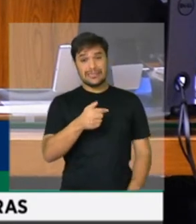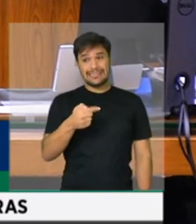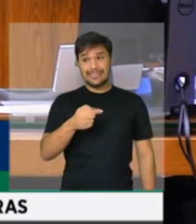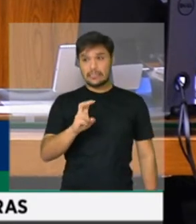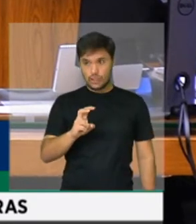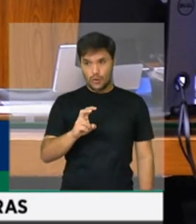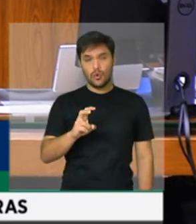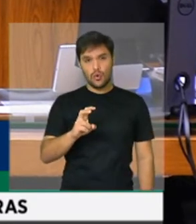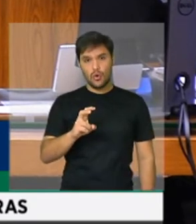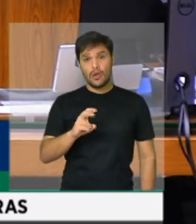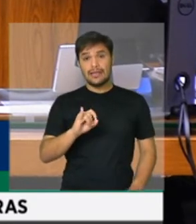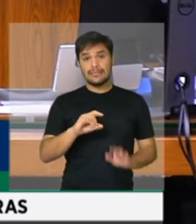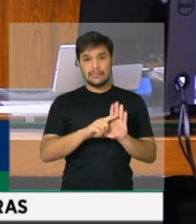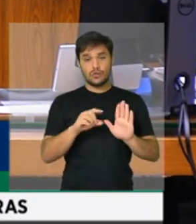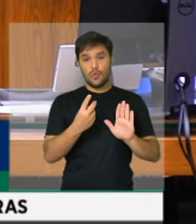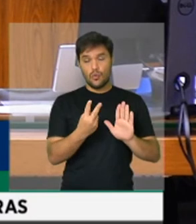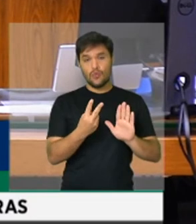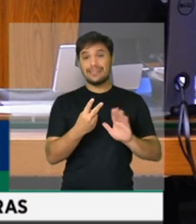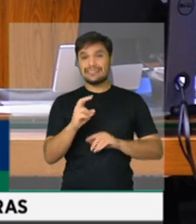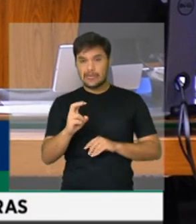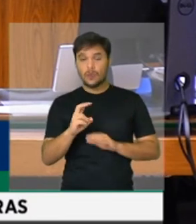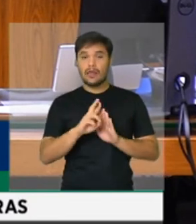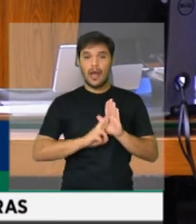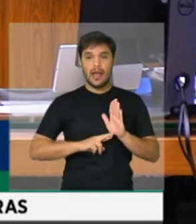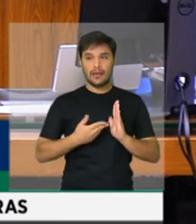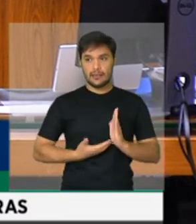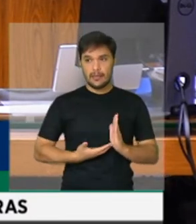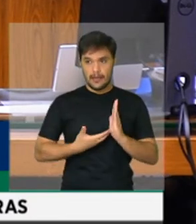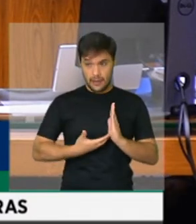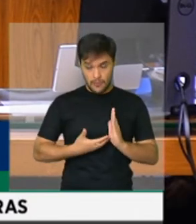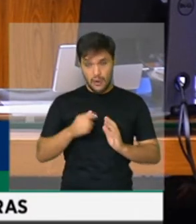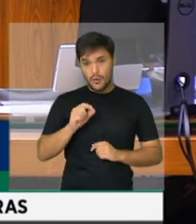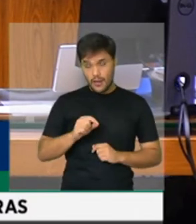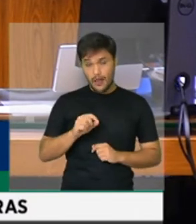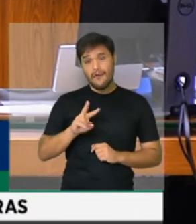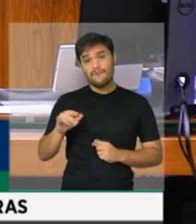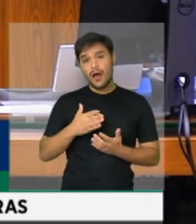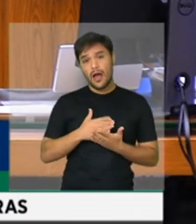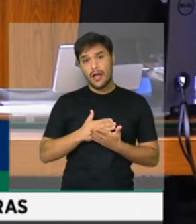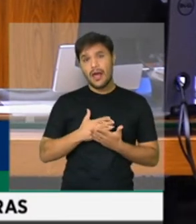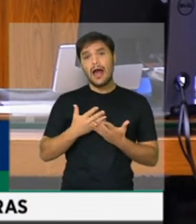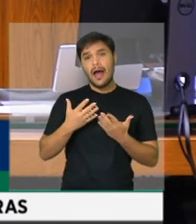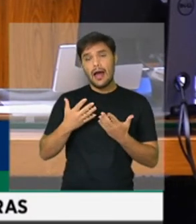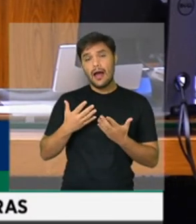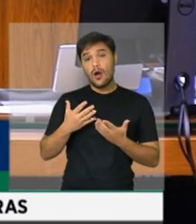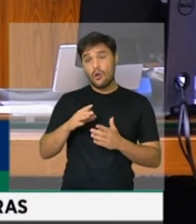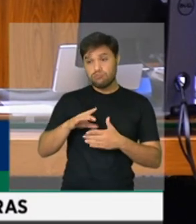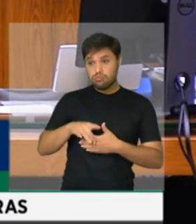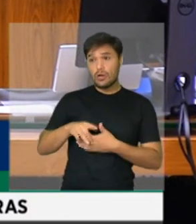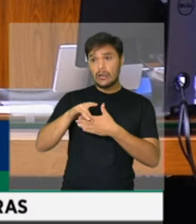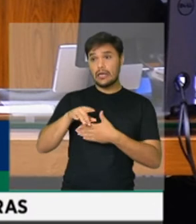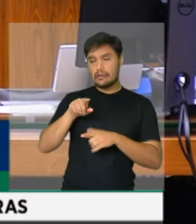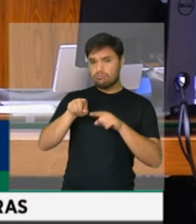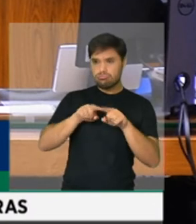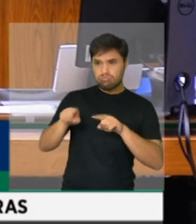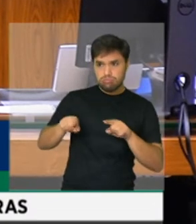ESTRITOS TERMOS DO ARTIGO 175, INCISOS 1 E 5 DO REGIMENTO INTERNO, DMÁCIO -Á AS LIDERANÇAS INFORMEM